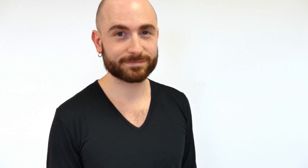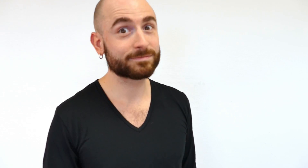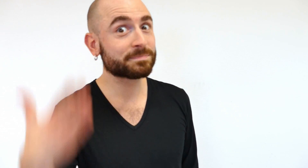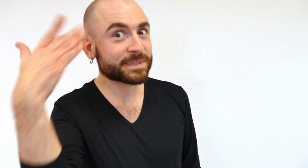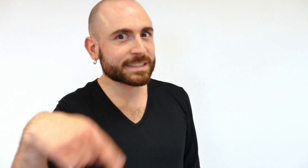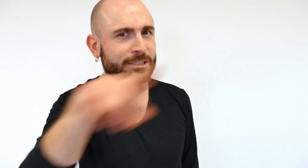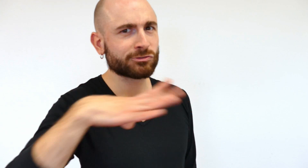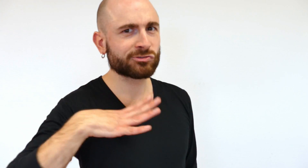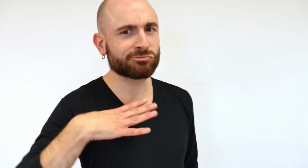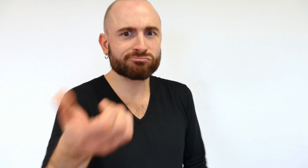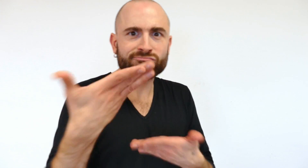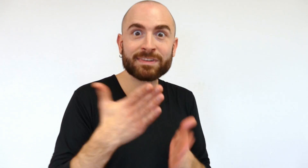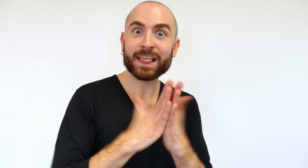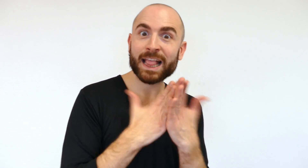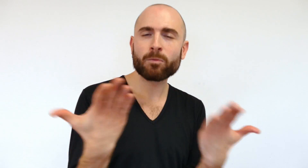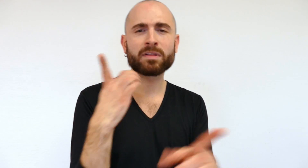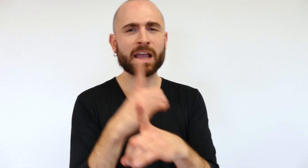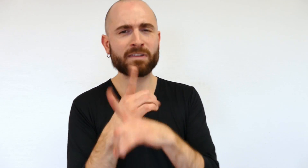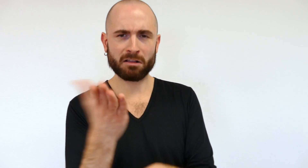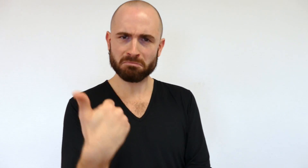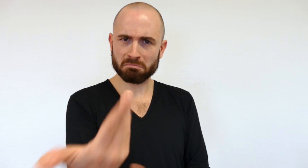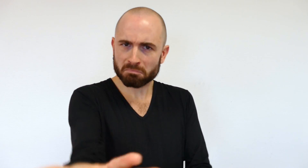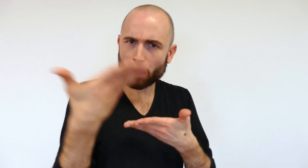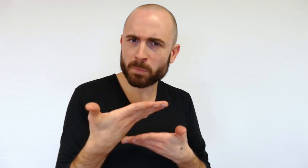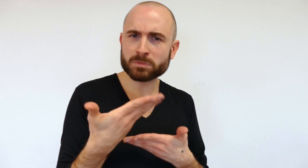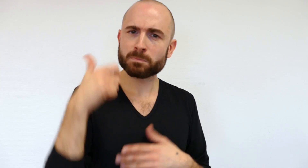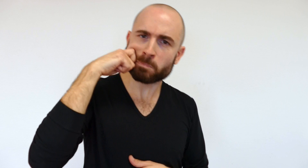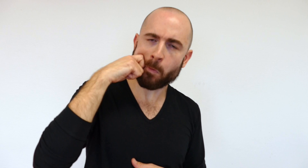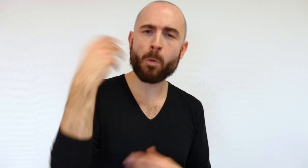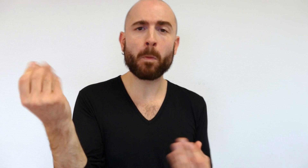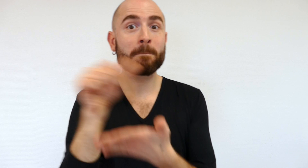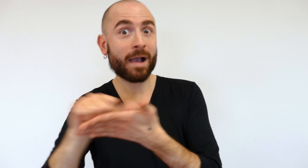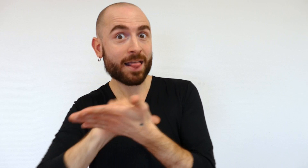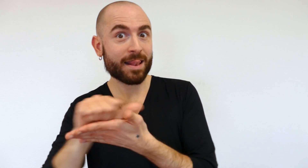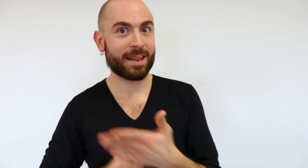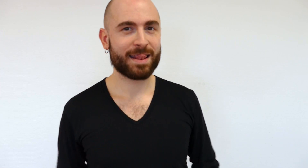Et si vous avez des suggestions de livres ou de dvd, venez nous en parler !